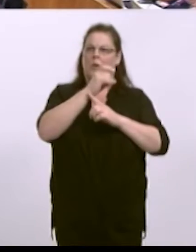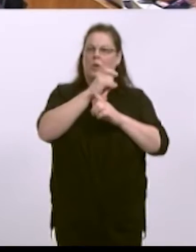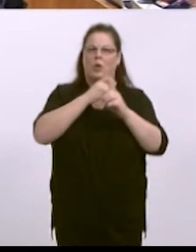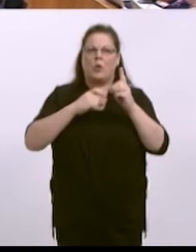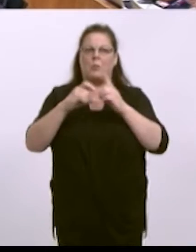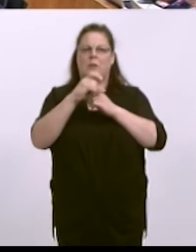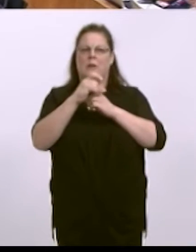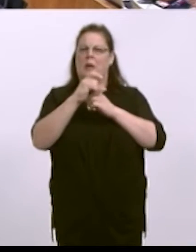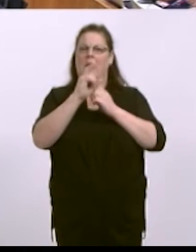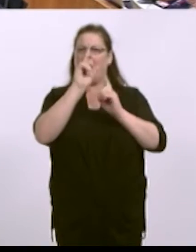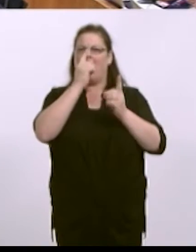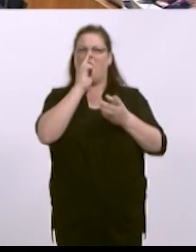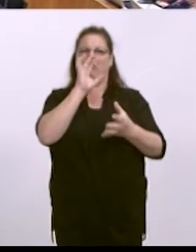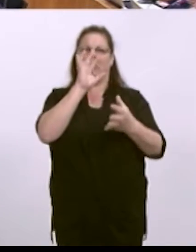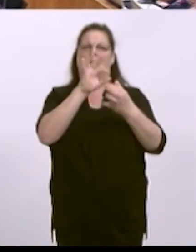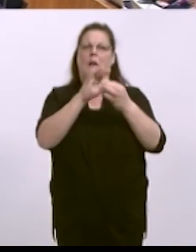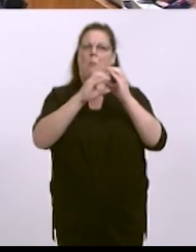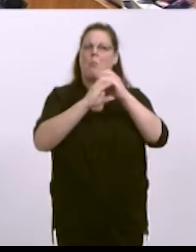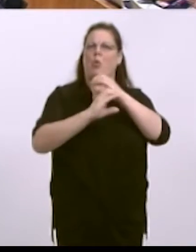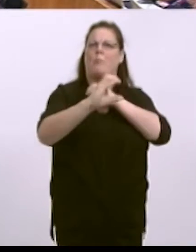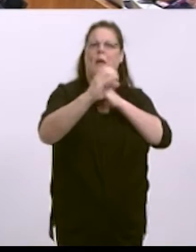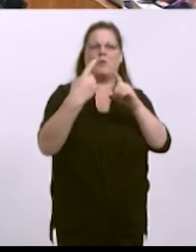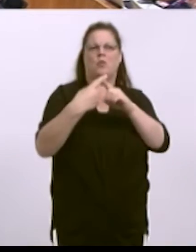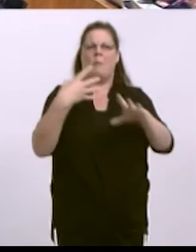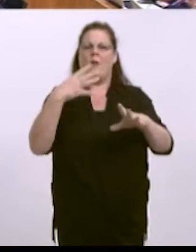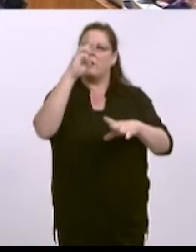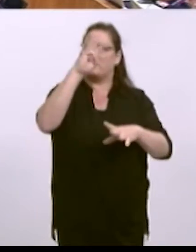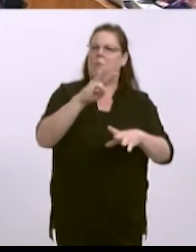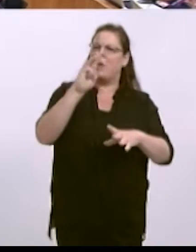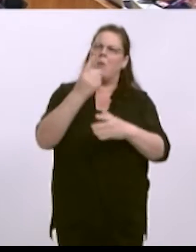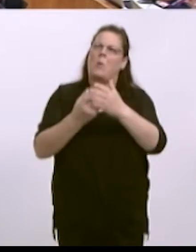Carwyn Jones: Pan fydd cymunedauín holi am argaeledd Cyflymu Cymru, ac maeín amlwg na